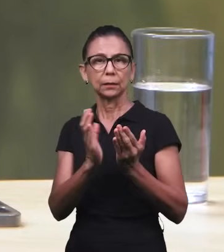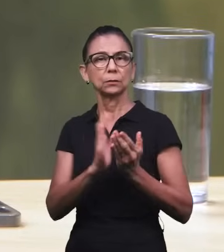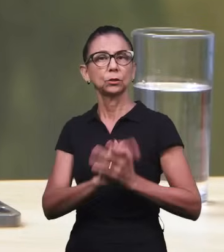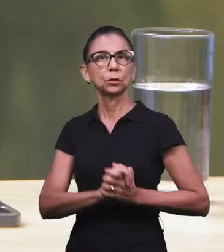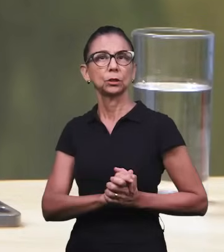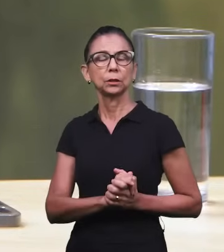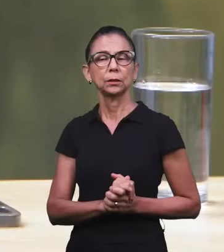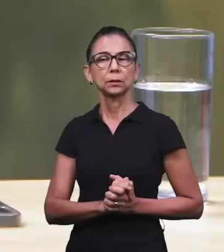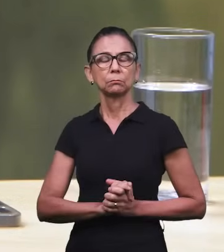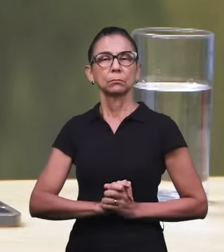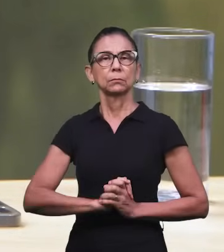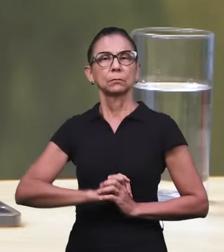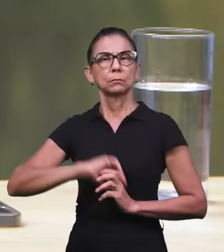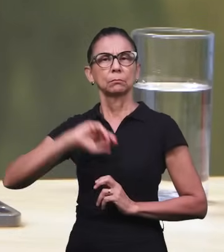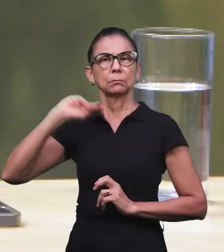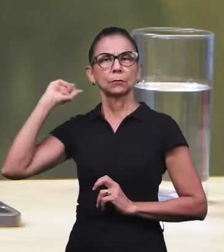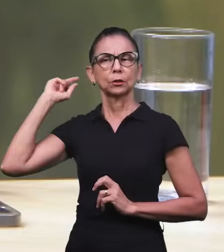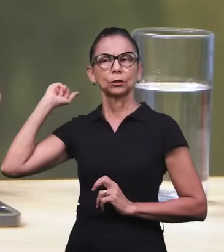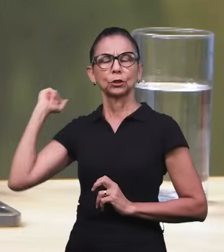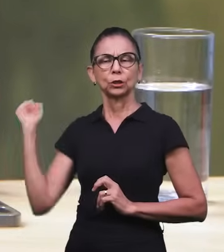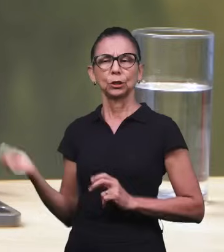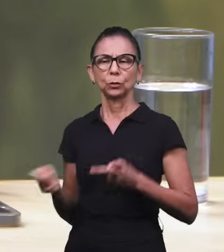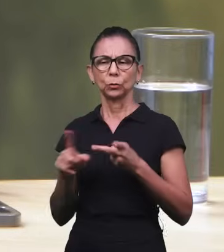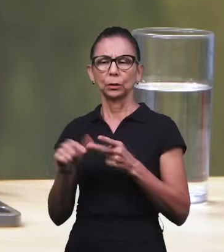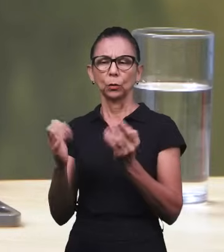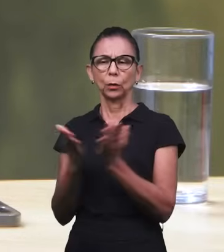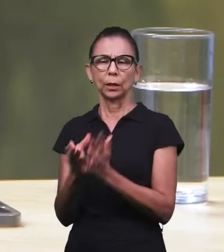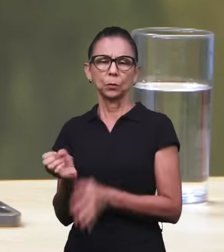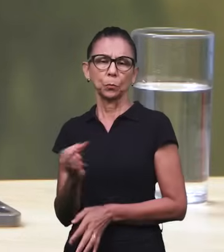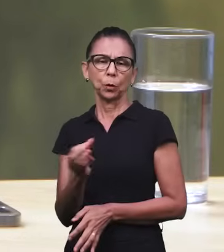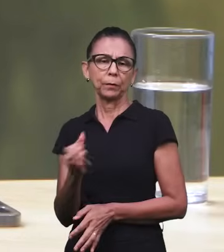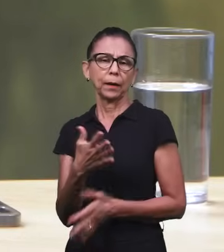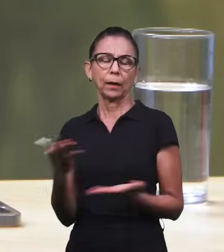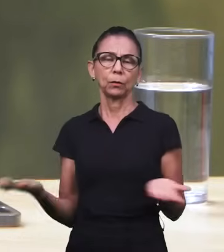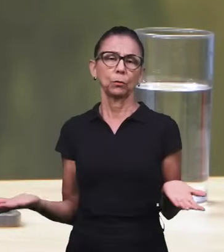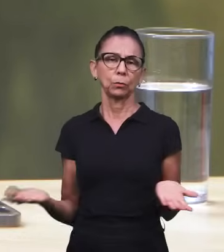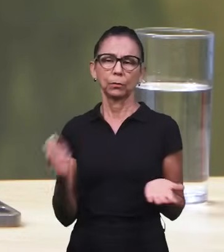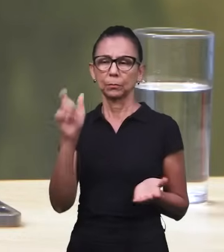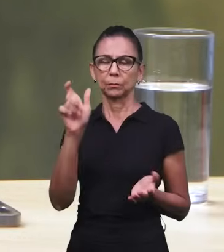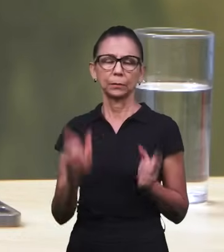moda antiga e o crente à moda moderna que que você quer dizer com isso não não é questão de trages